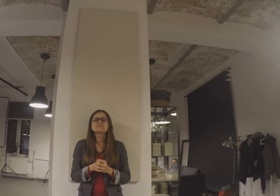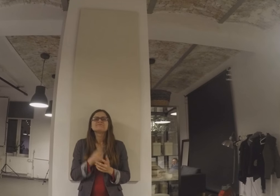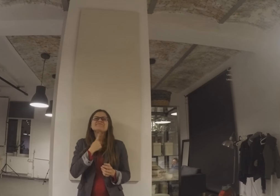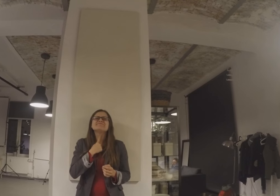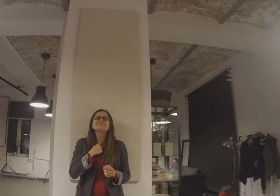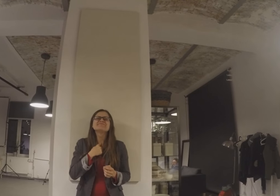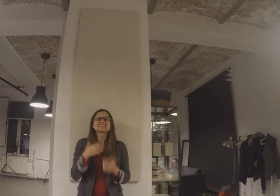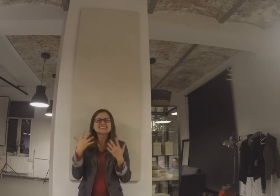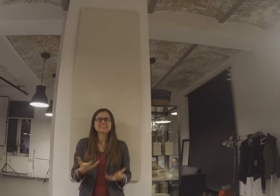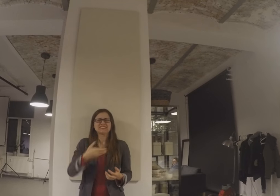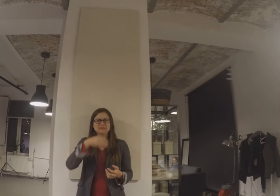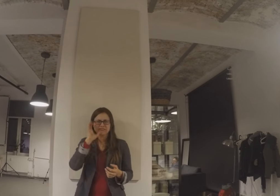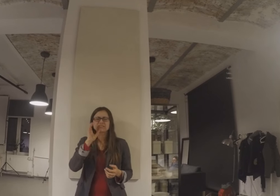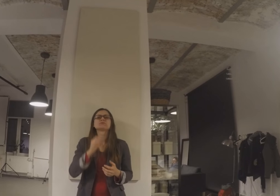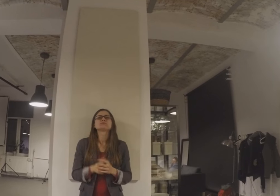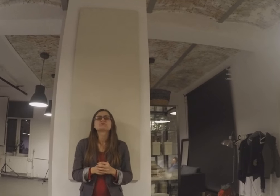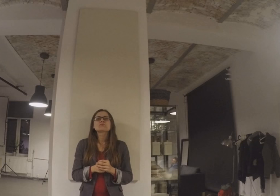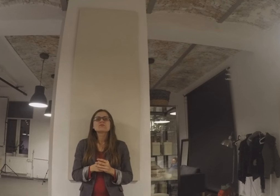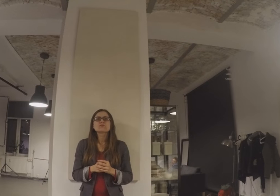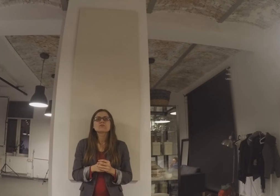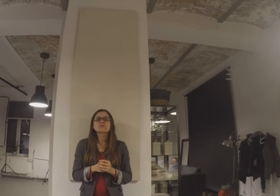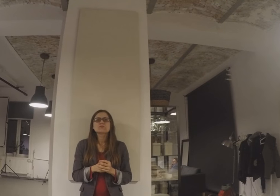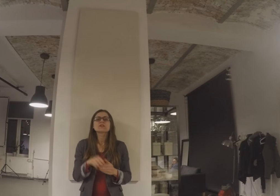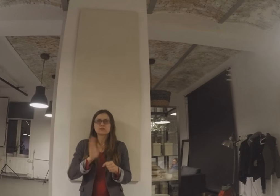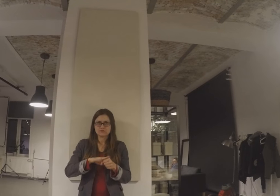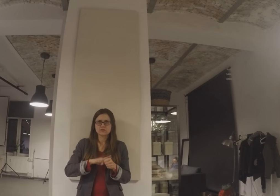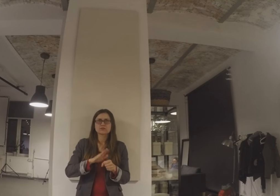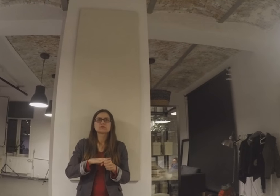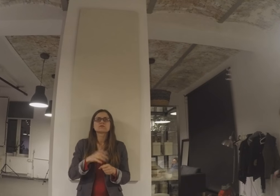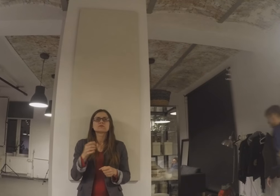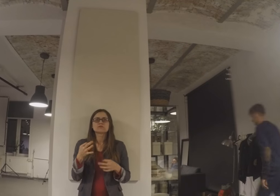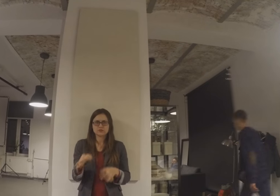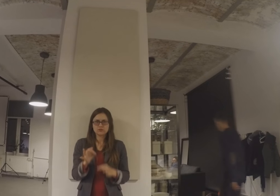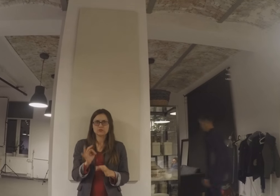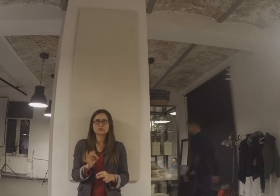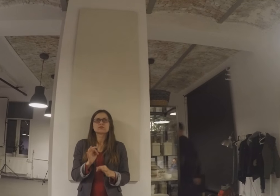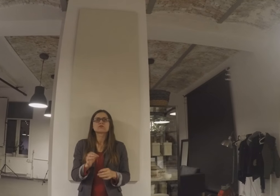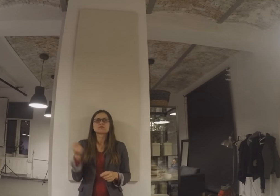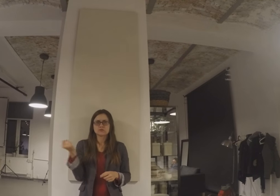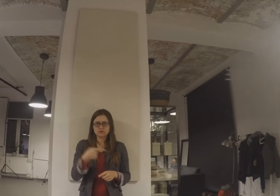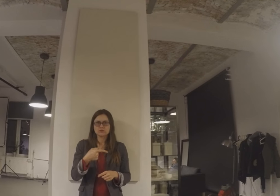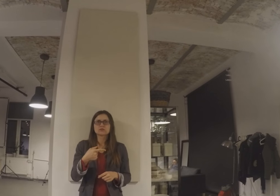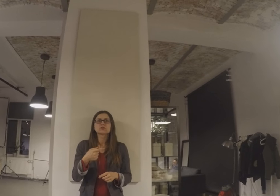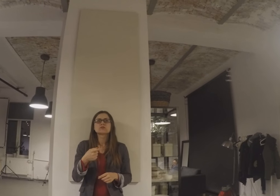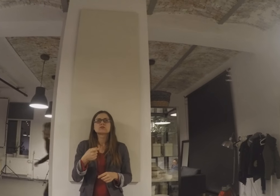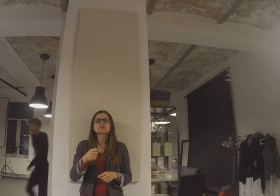Ich bin durstig und möchte trinken: Bier Wein Wodka